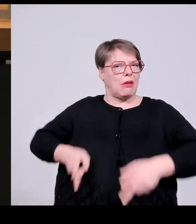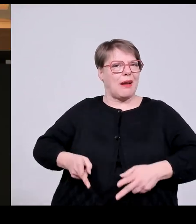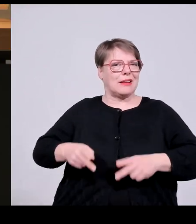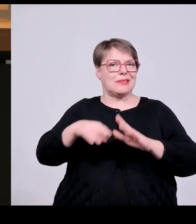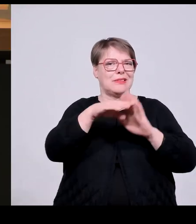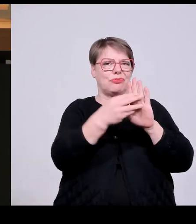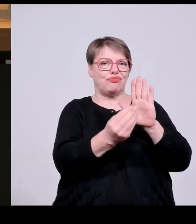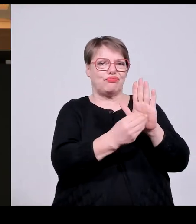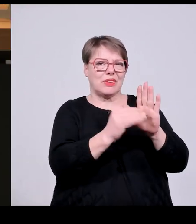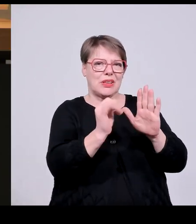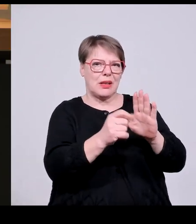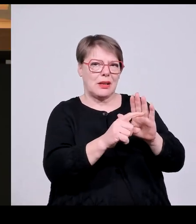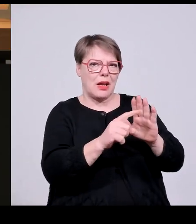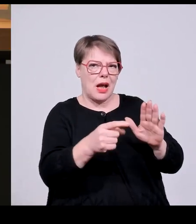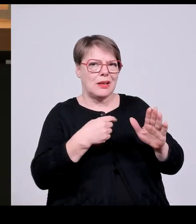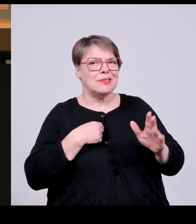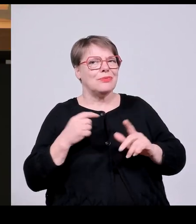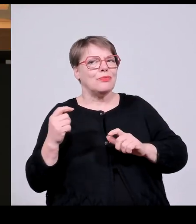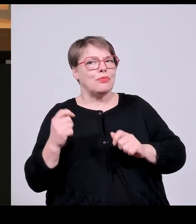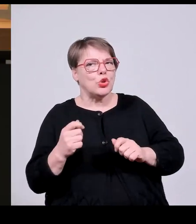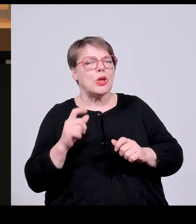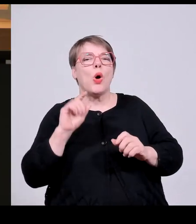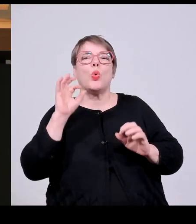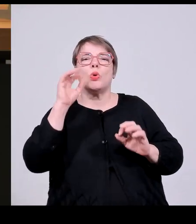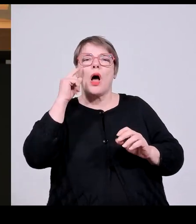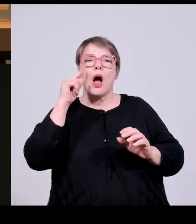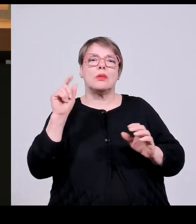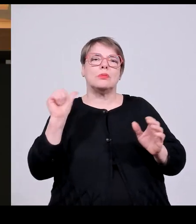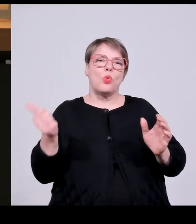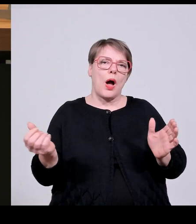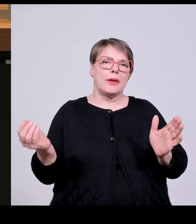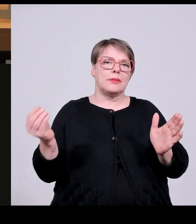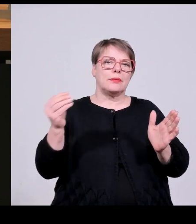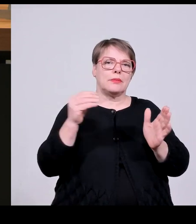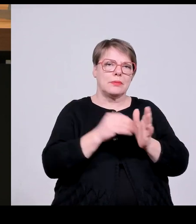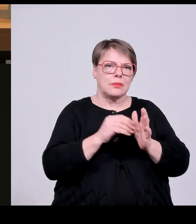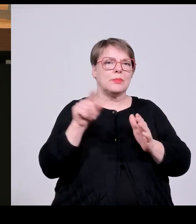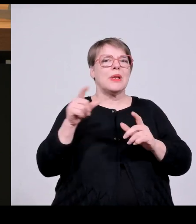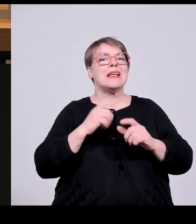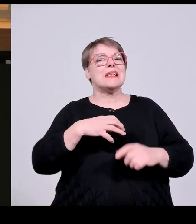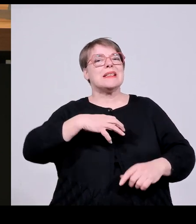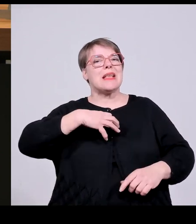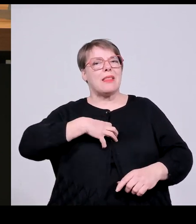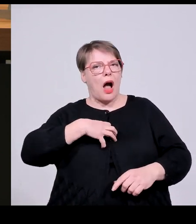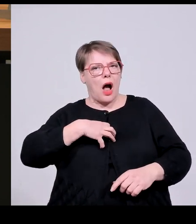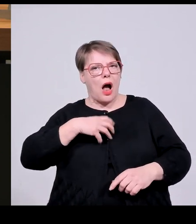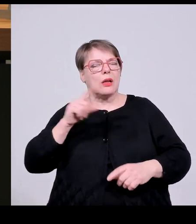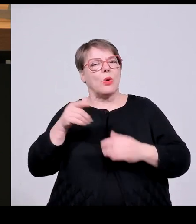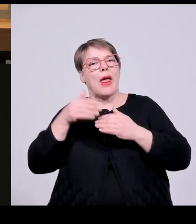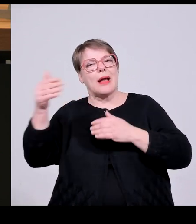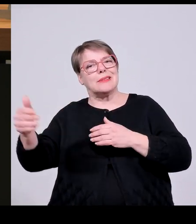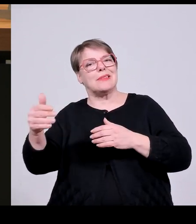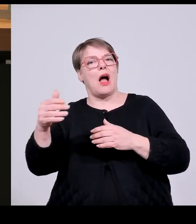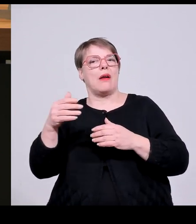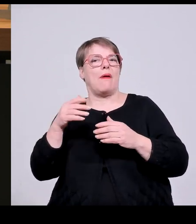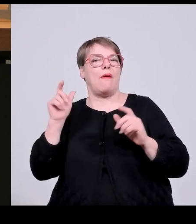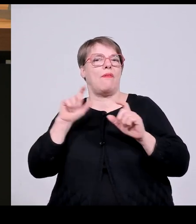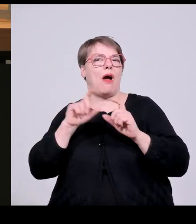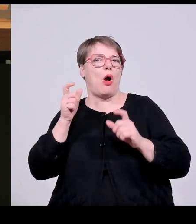nehmen, der sich an der kleine Garten auch einen Transformationsprozess im Kleingartenwesen einschieben, bzw.wäre, die bereits vorhandenen Ansätze